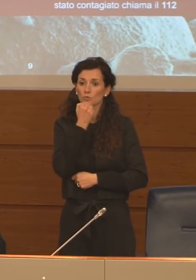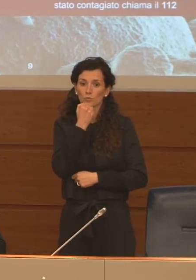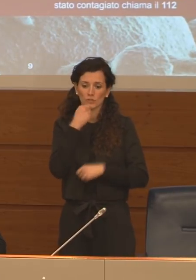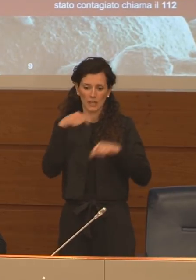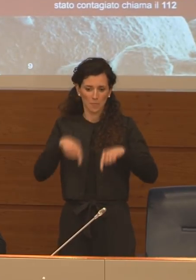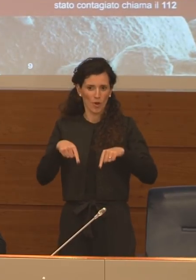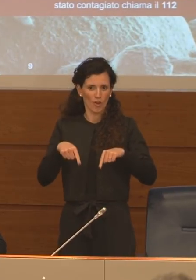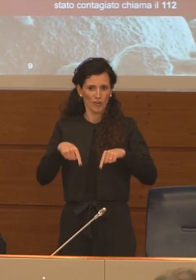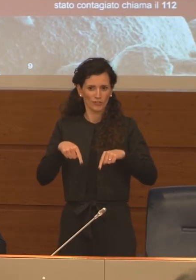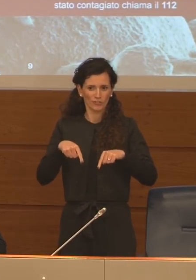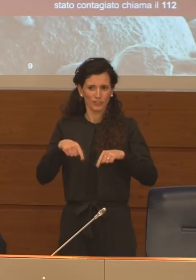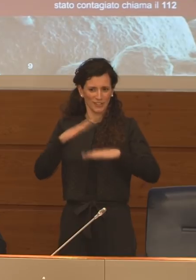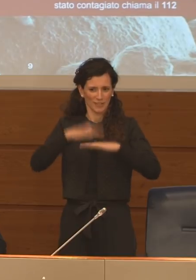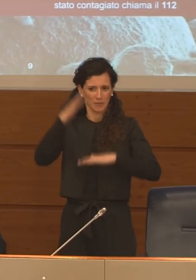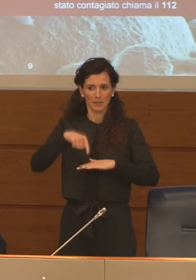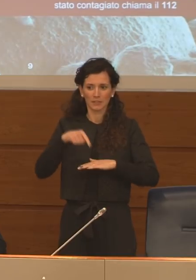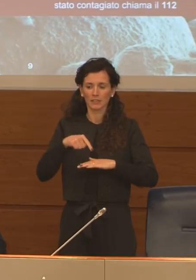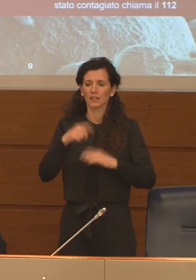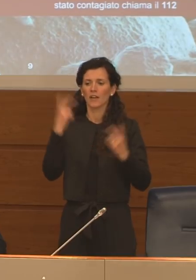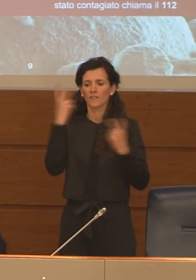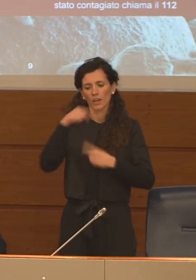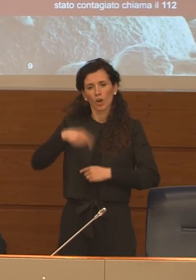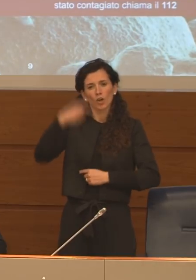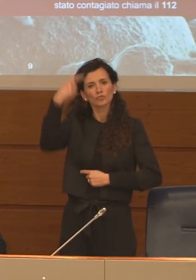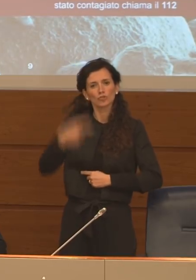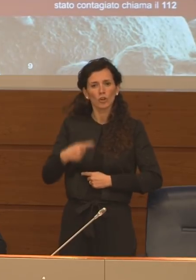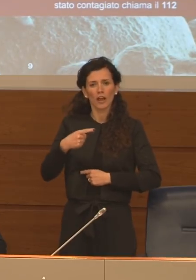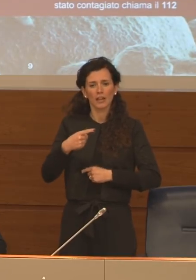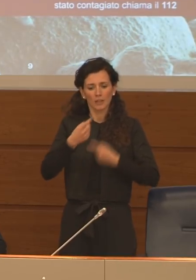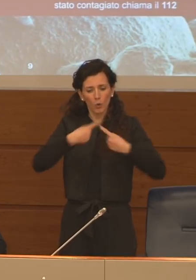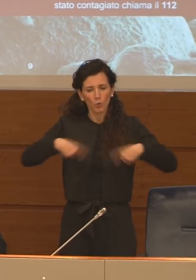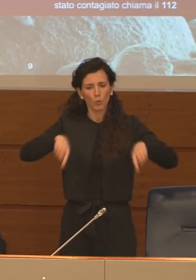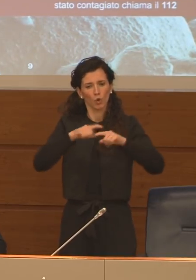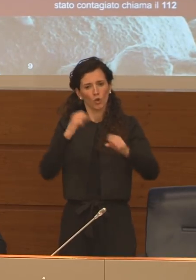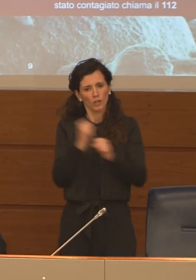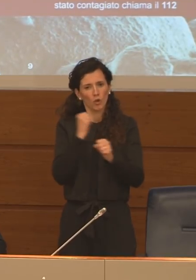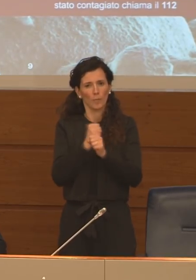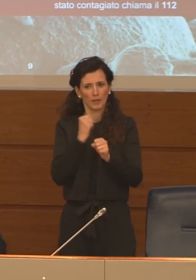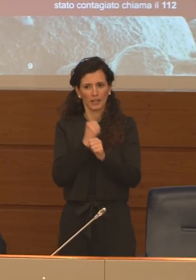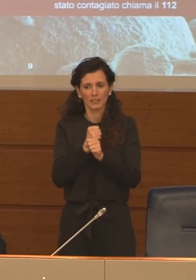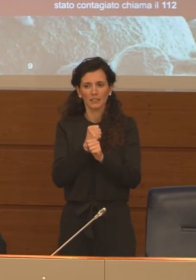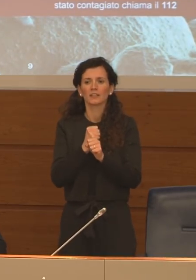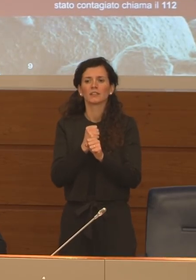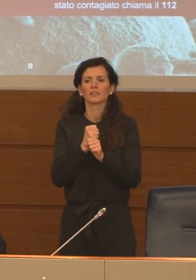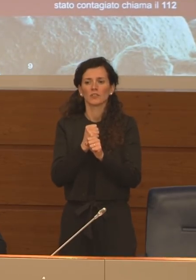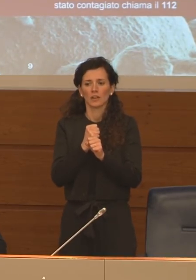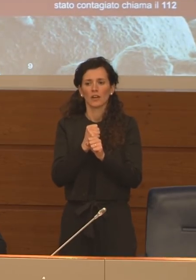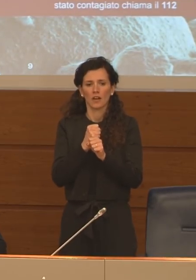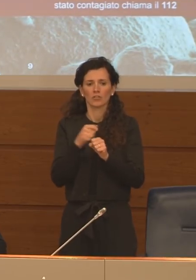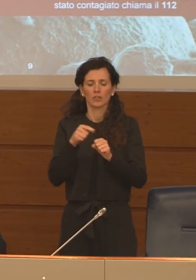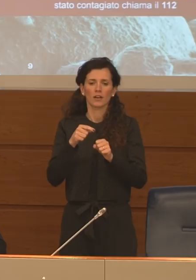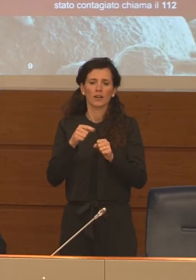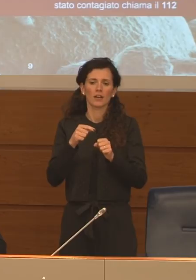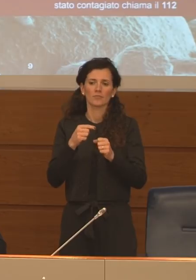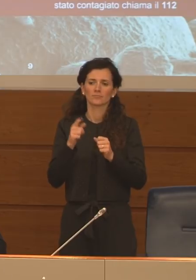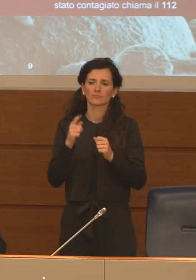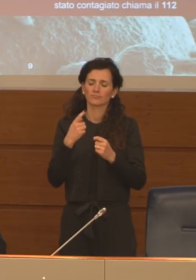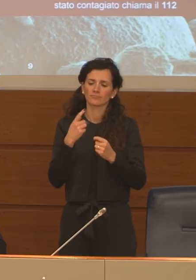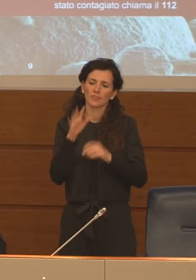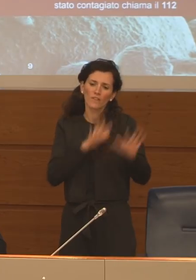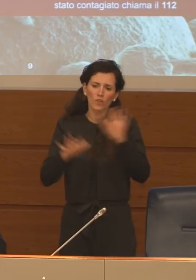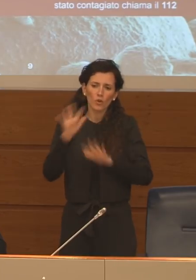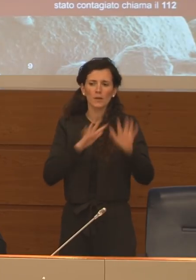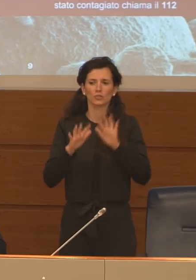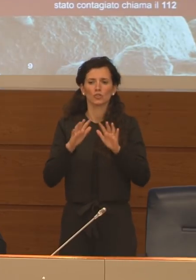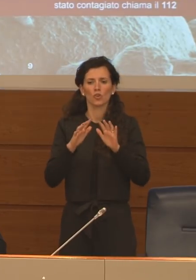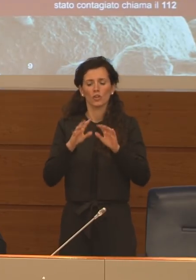riunioni operative e quindi il punto lo facciamo oggi e da oggi lo faremo ogni